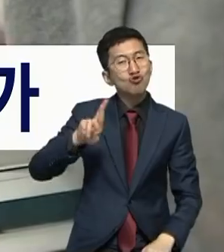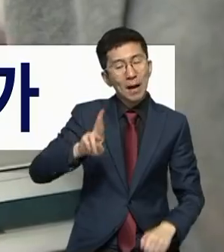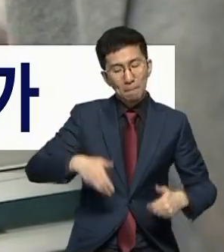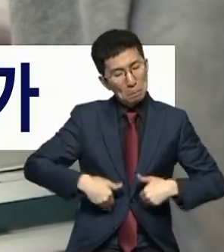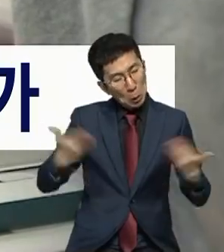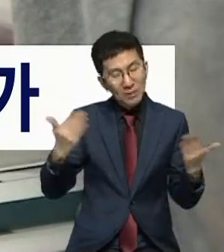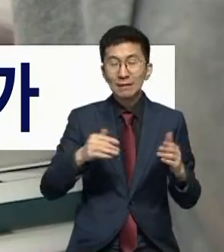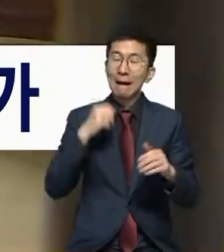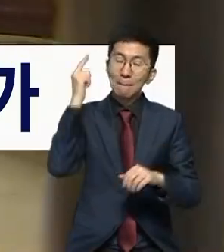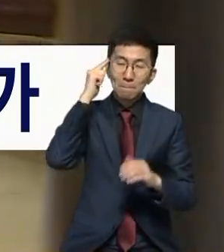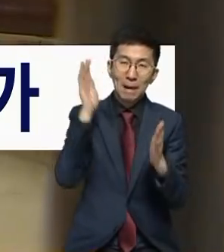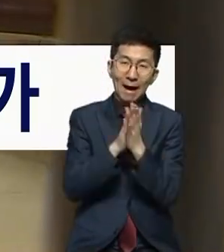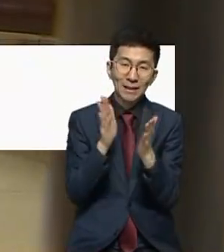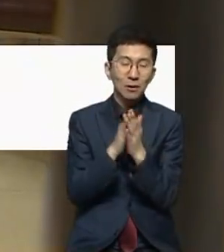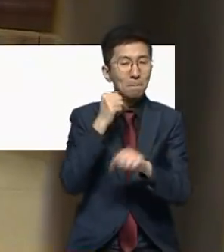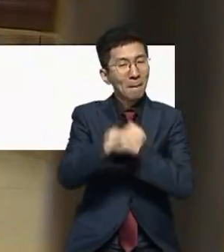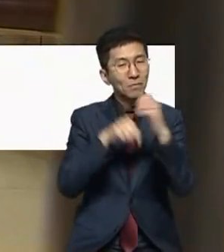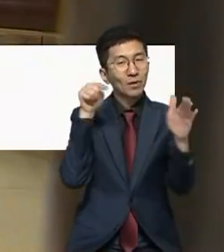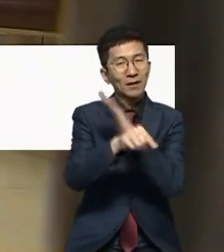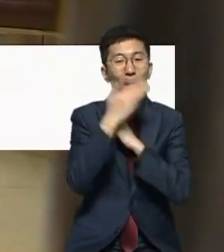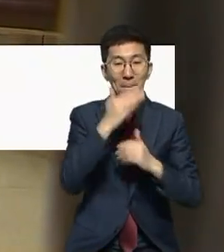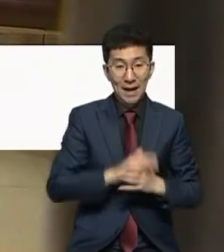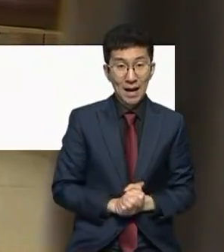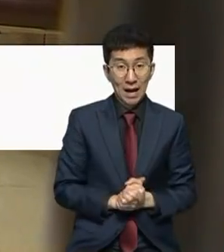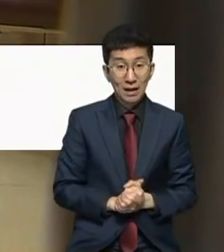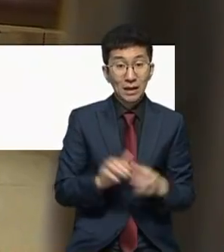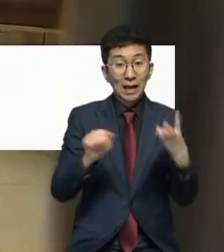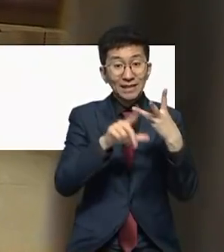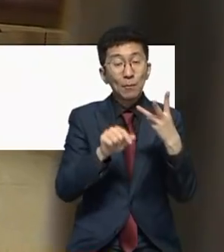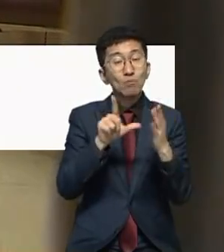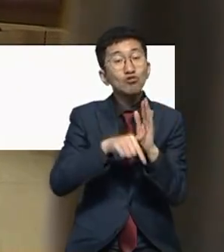없게 됐습니다. 오늘 3월부터 시행하려던 청소년 방역패스